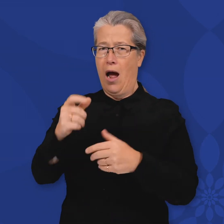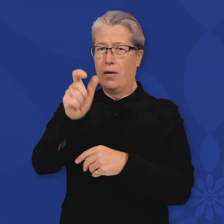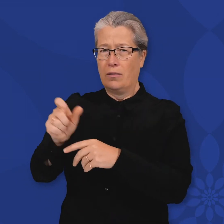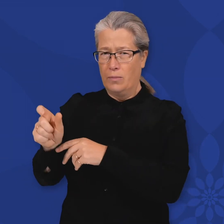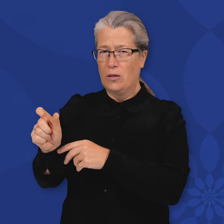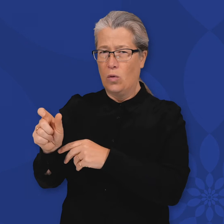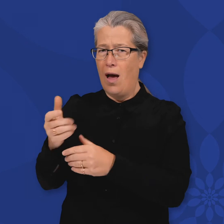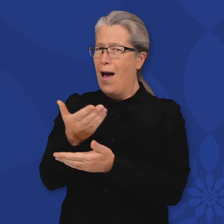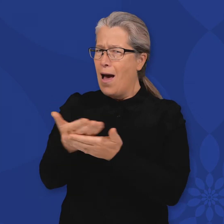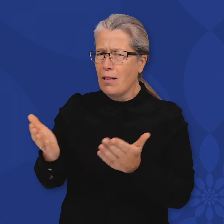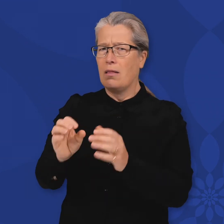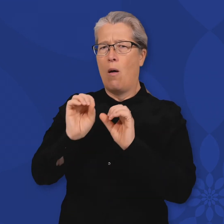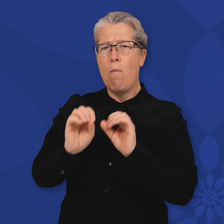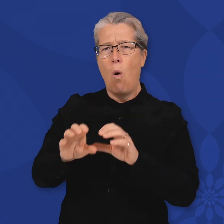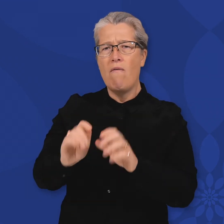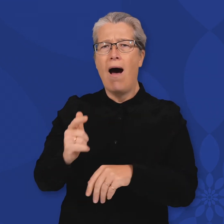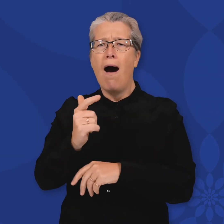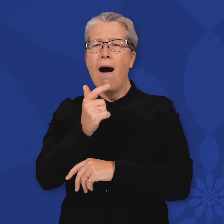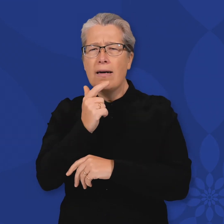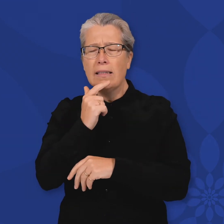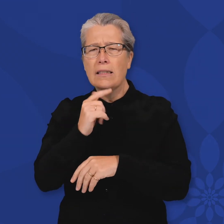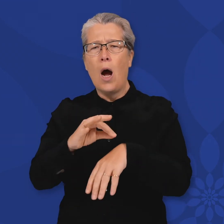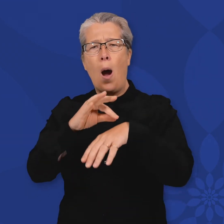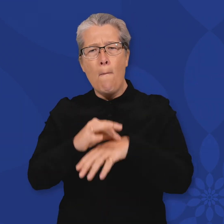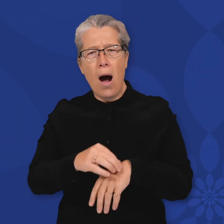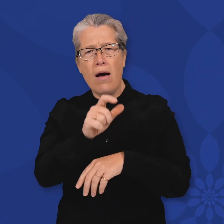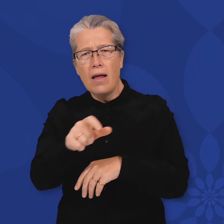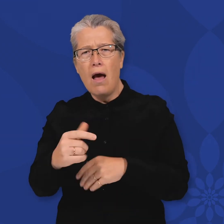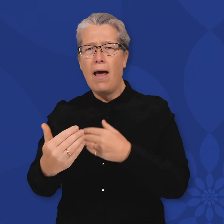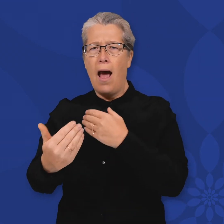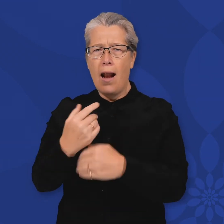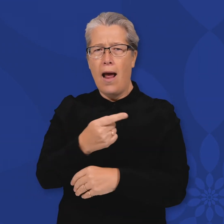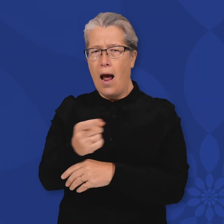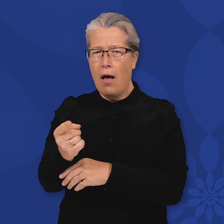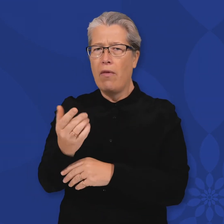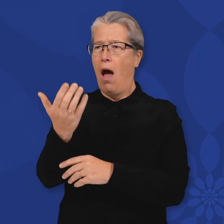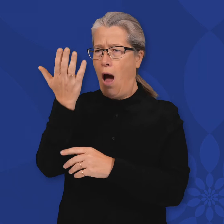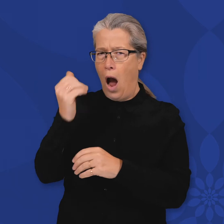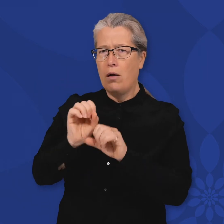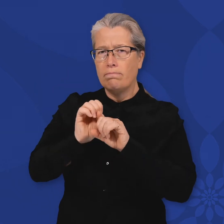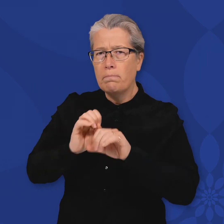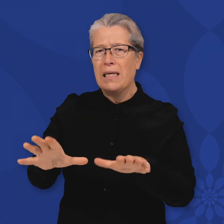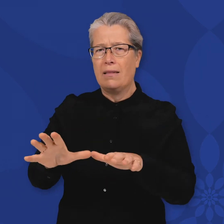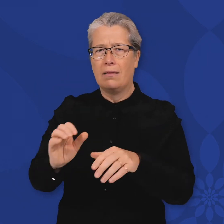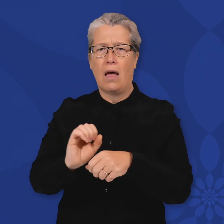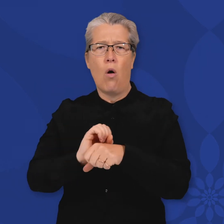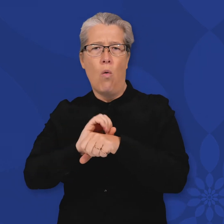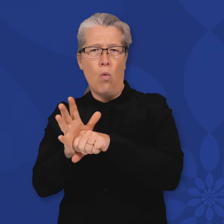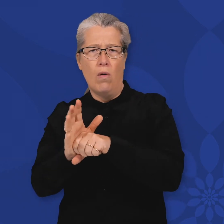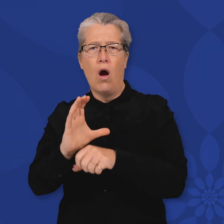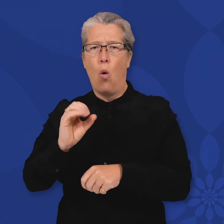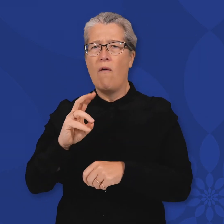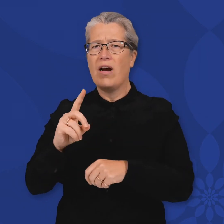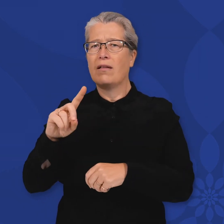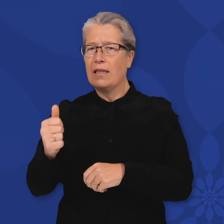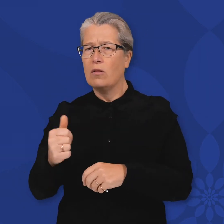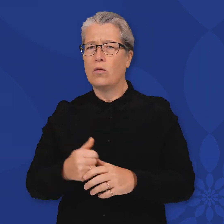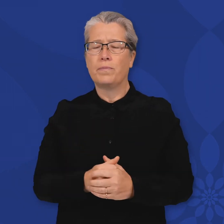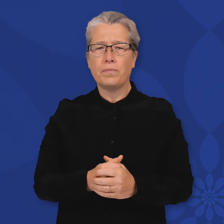personalen inte utsätter de vårdbehövande för covid-19-smitta.